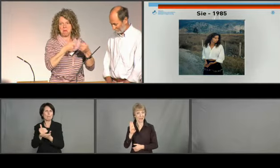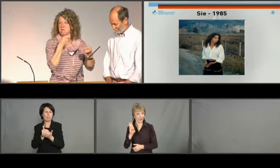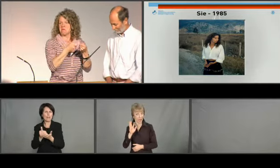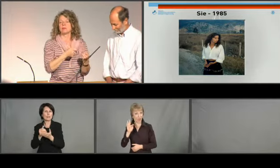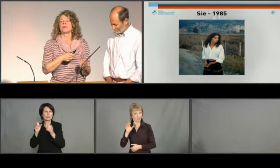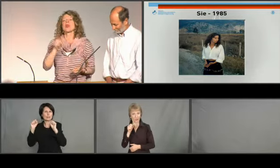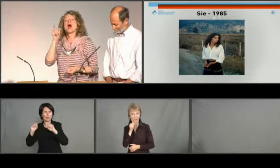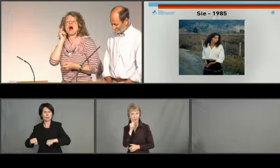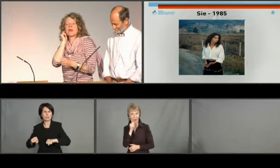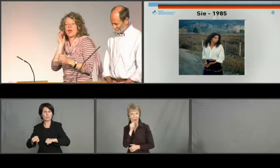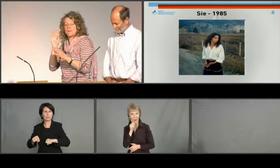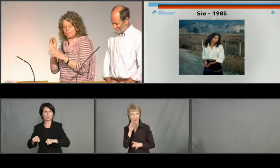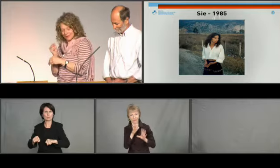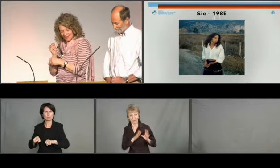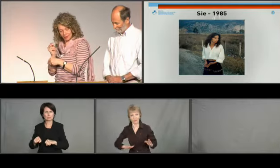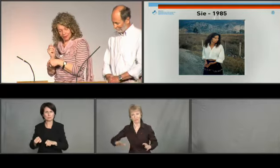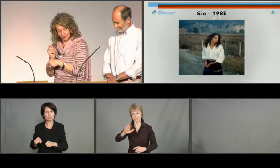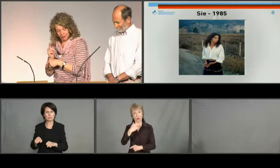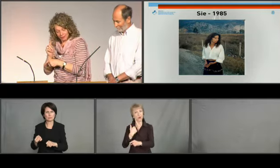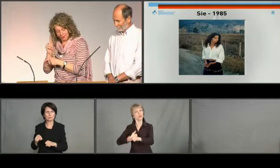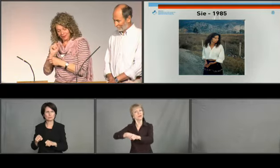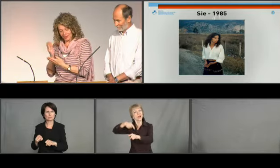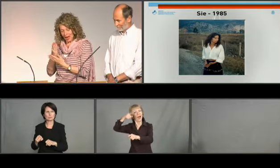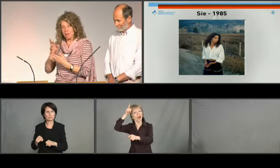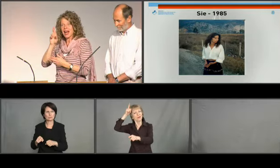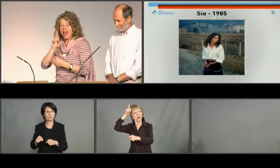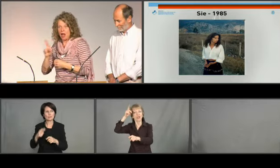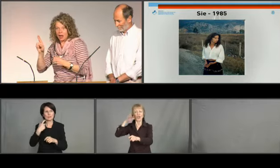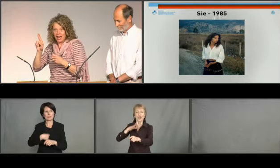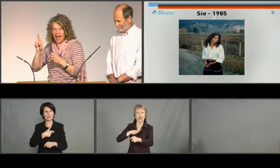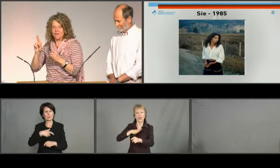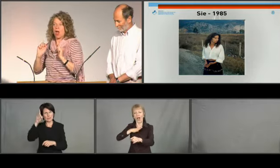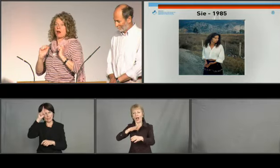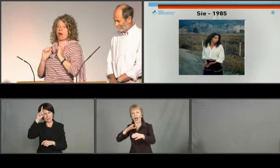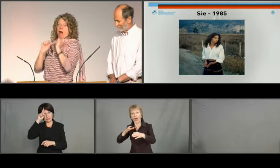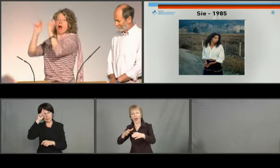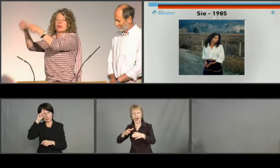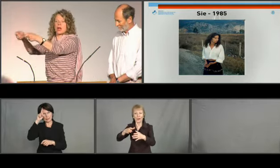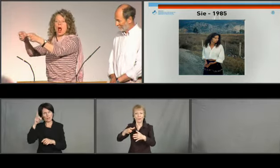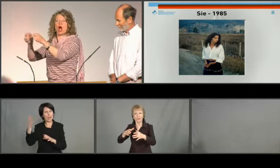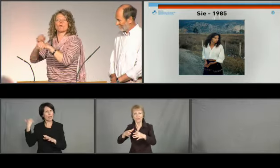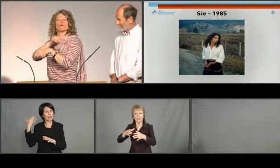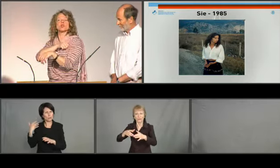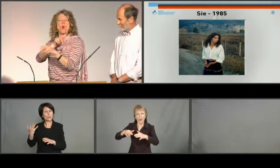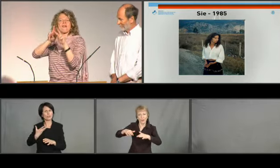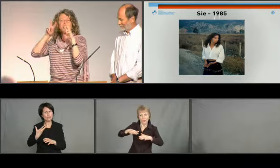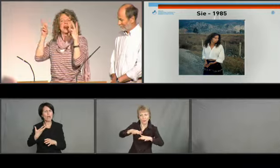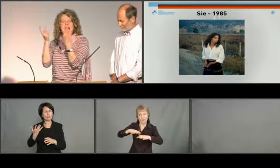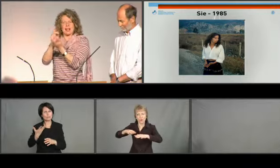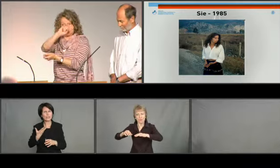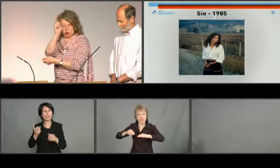Anna hat zusammen mit Reinhard Reiffler den Antrag gestellt beim Fürsorgeverein in Zürich für